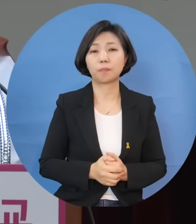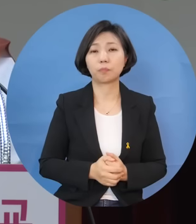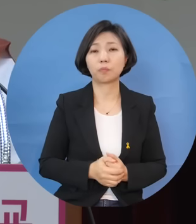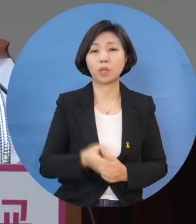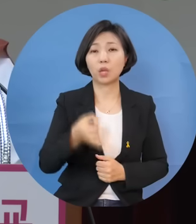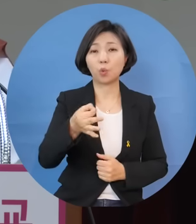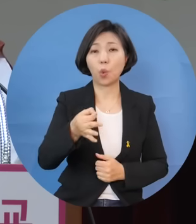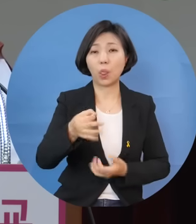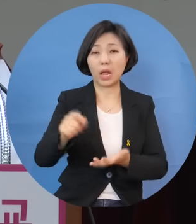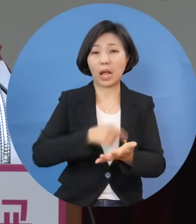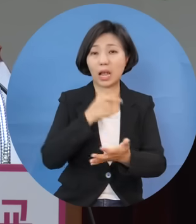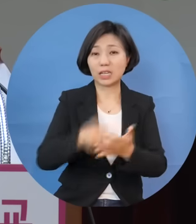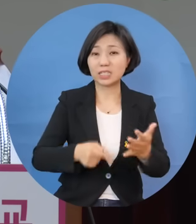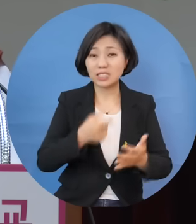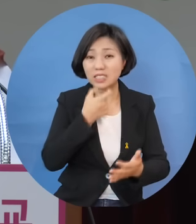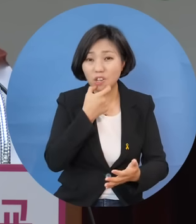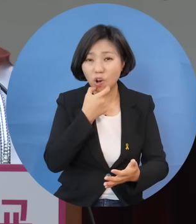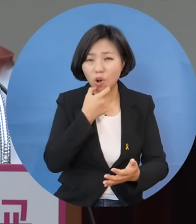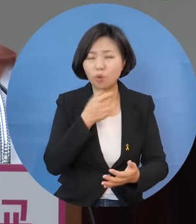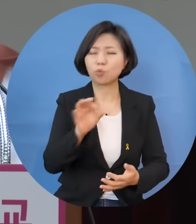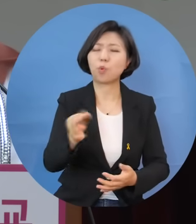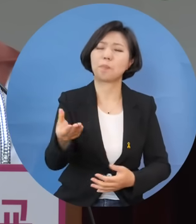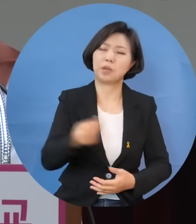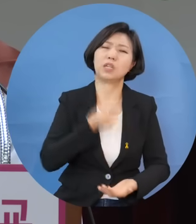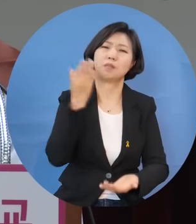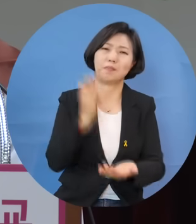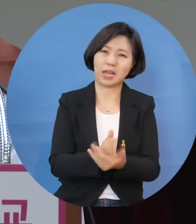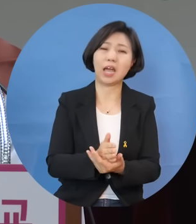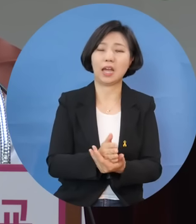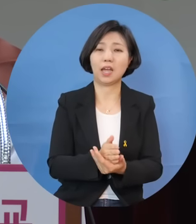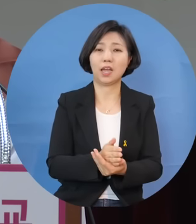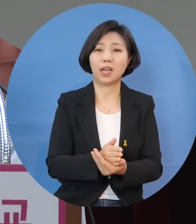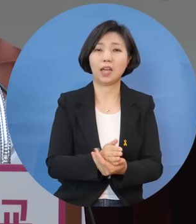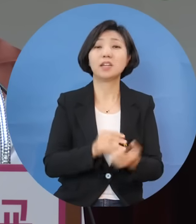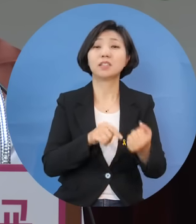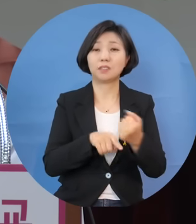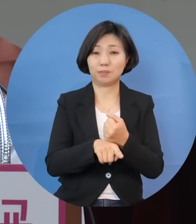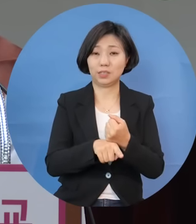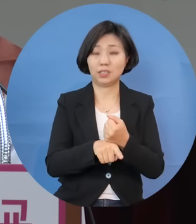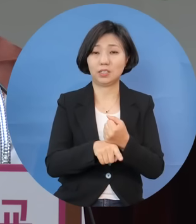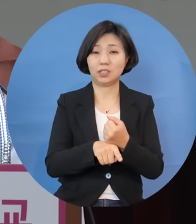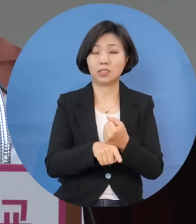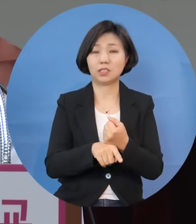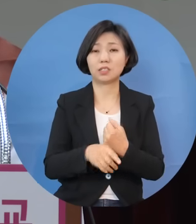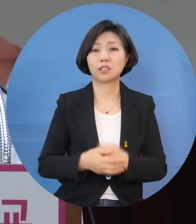돈을 갚기 싫으면 다음에는 뭐하지 마라? '빚을 내지 마라' 이거예요.